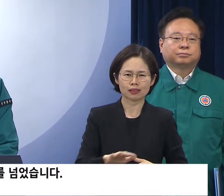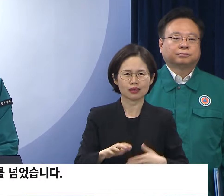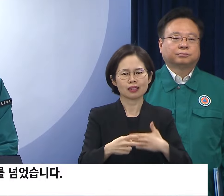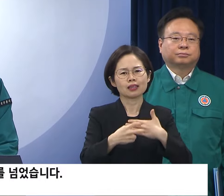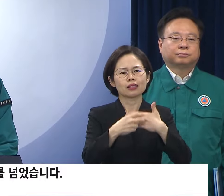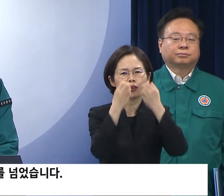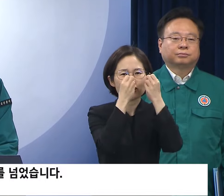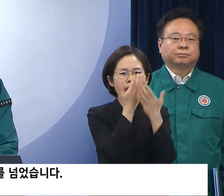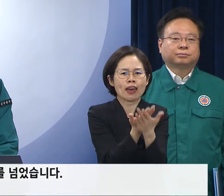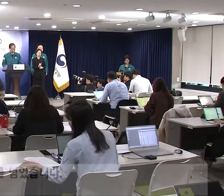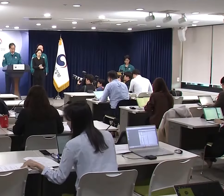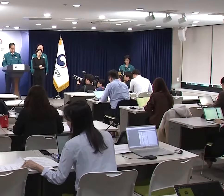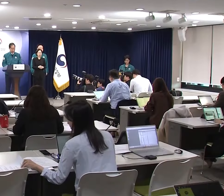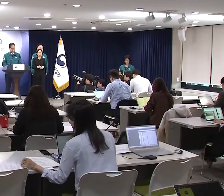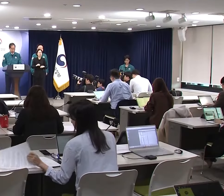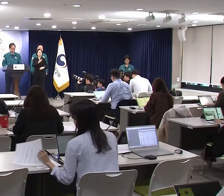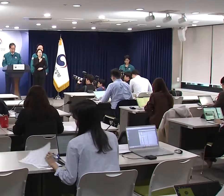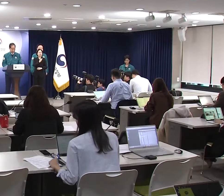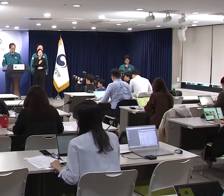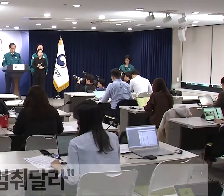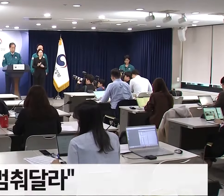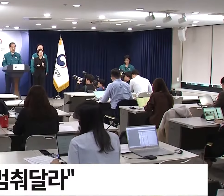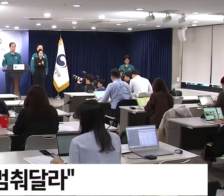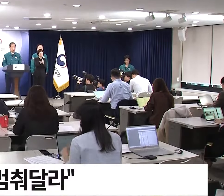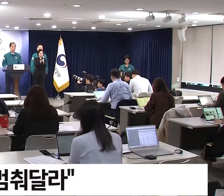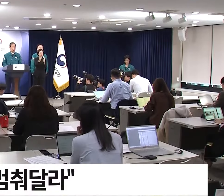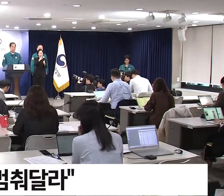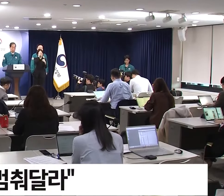(기자) 정부는 휴진을 거듭하고 있는